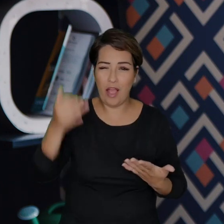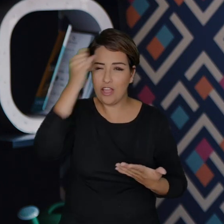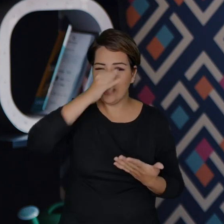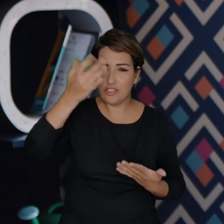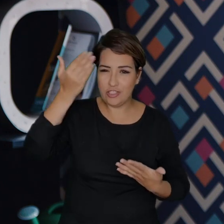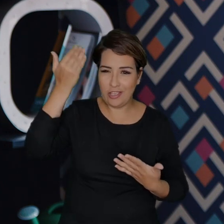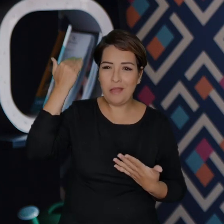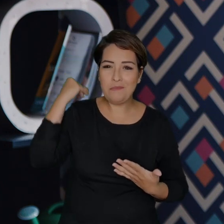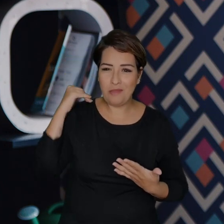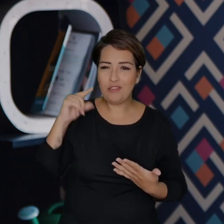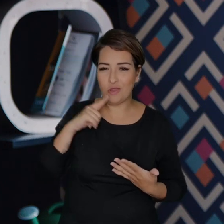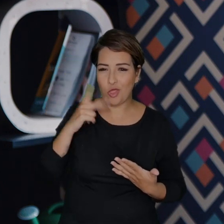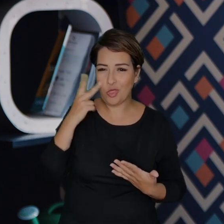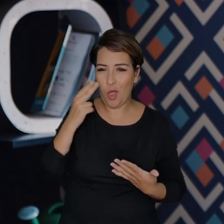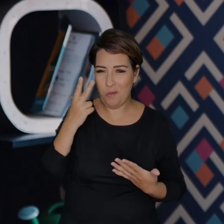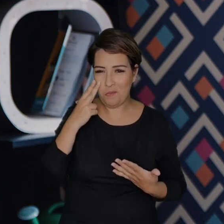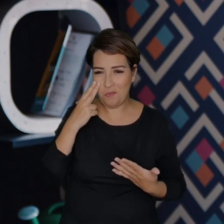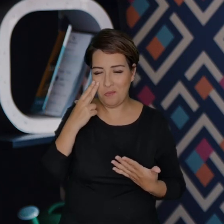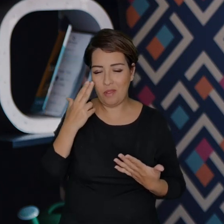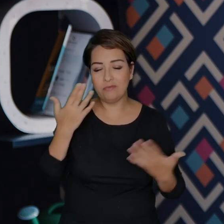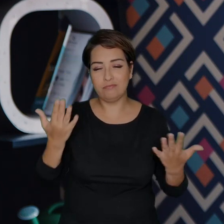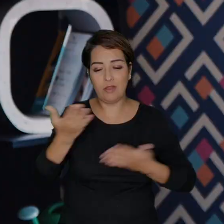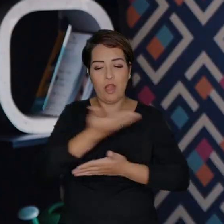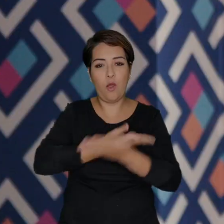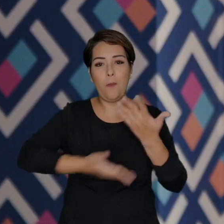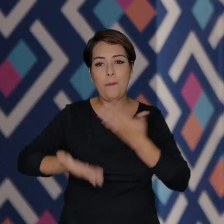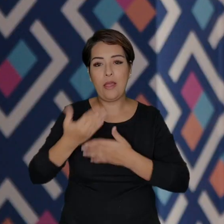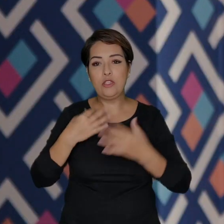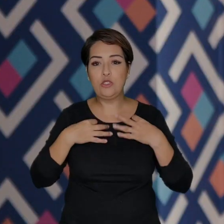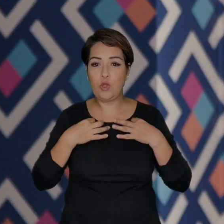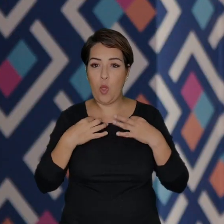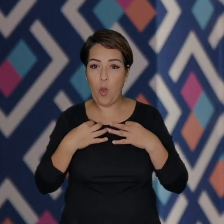era uma coisa muito comum de se fazer antigamente. A gente tem também